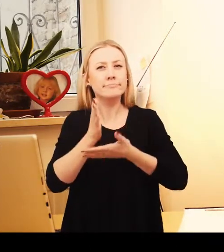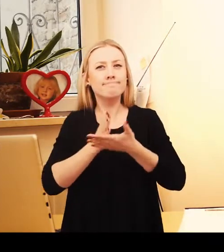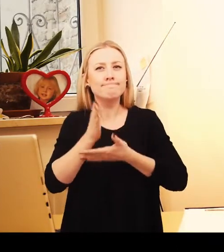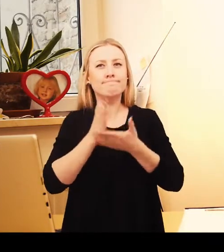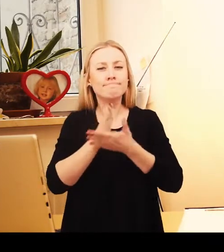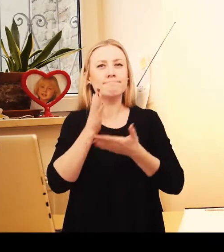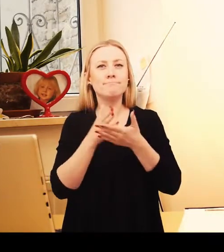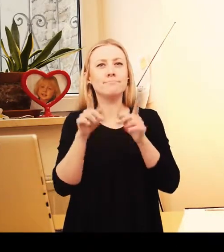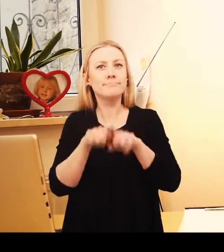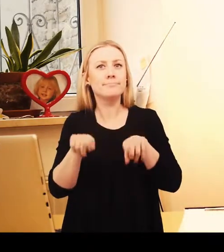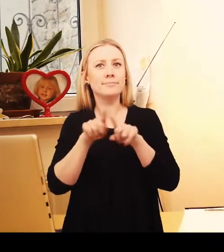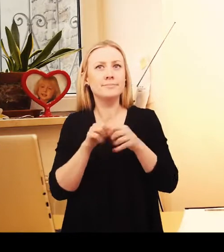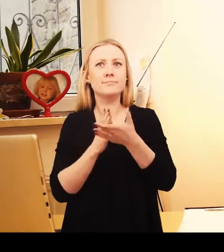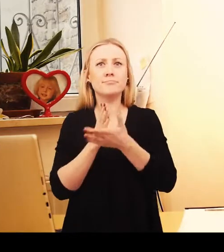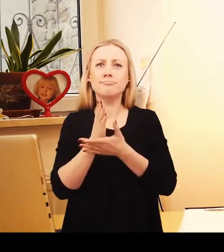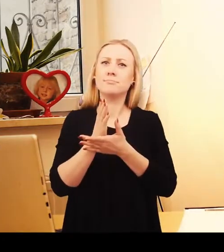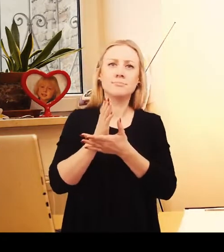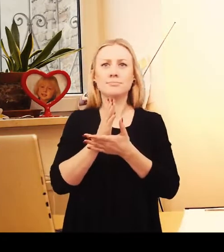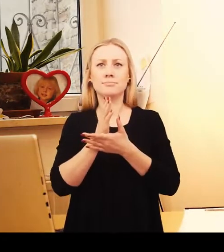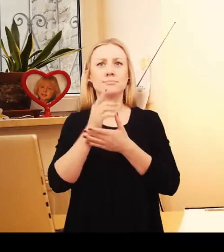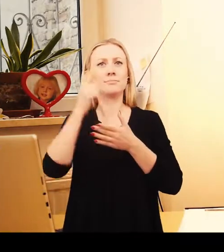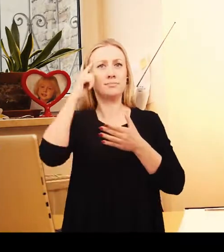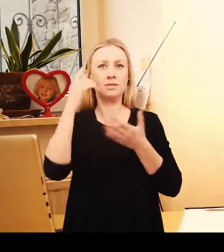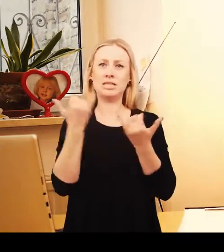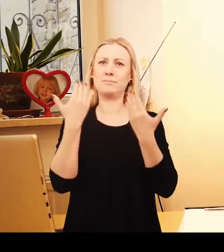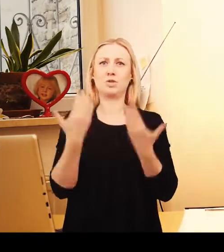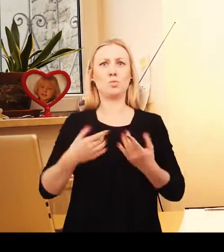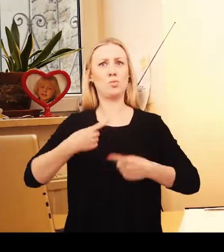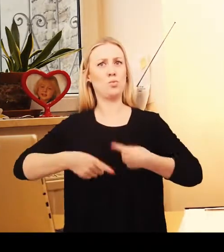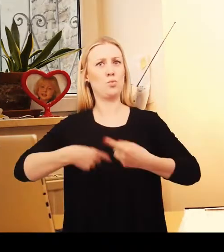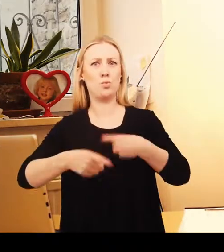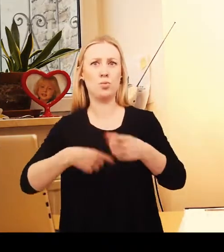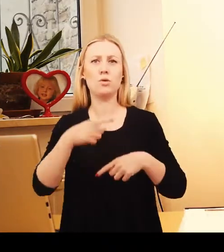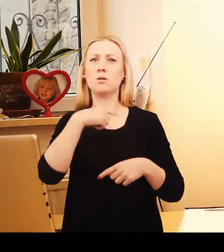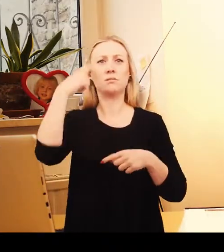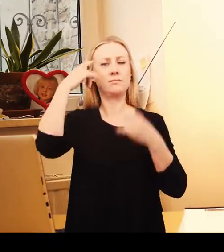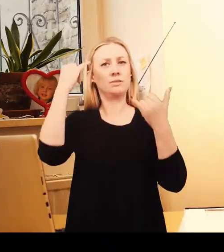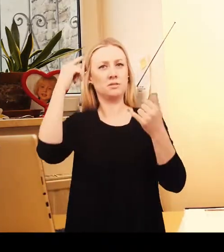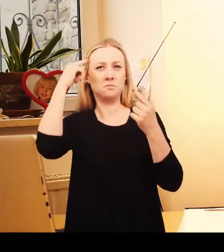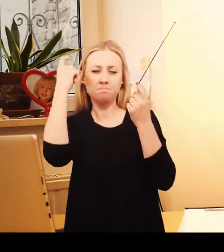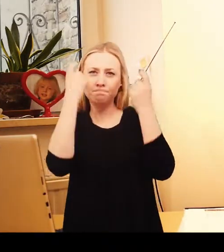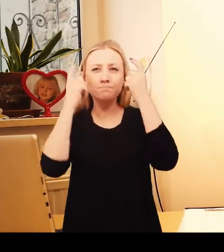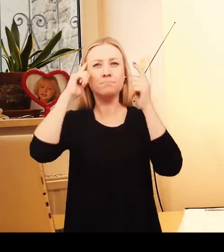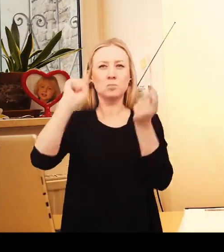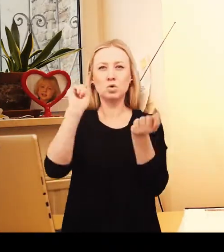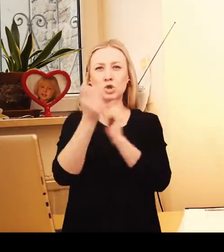Wir sind selbst oft so festgefahren, wie wir etwas tun, im Sinne von: "So haben wir das immer schon gemacht".